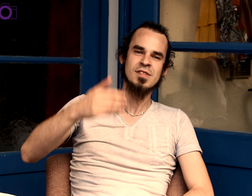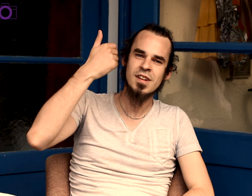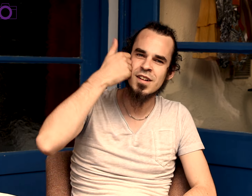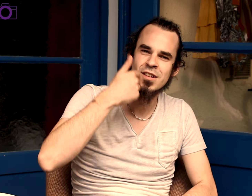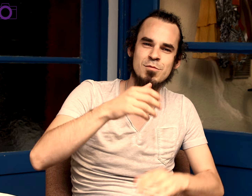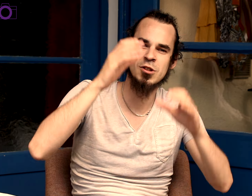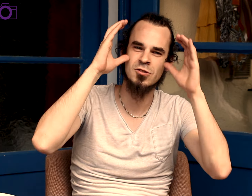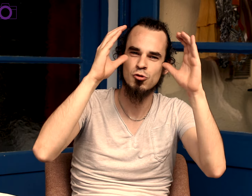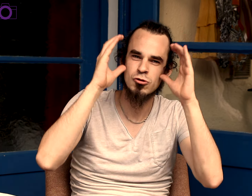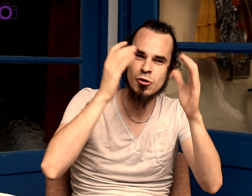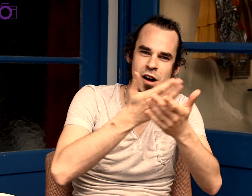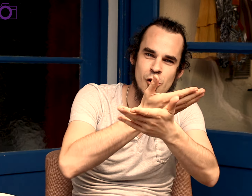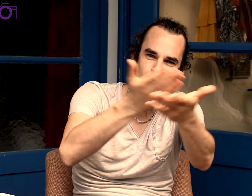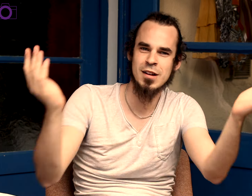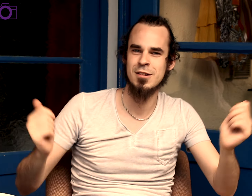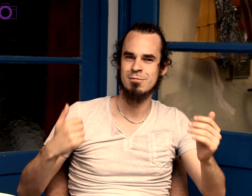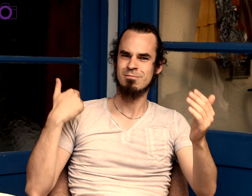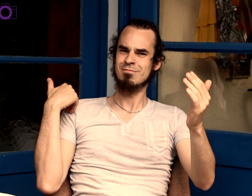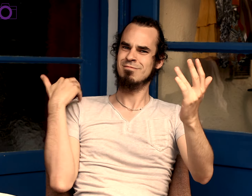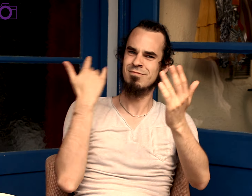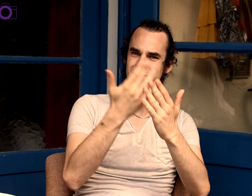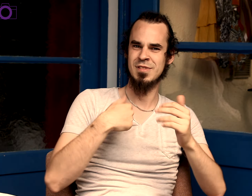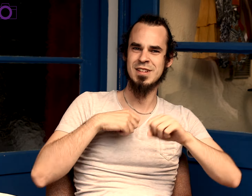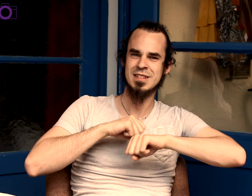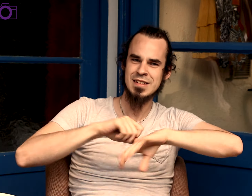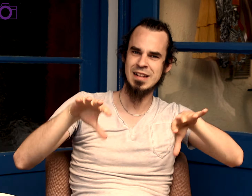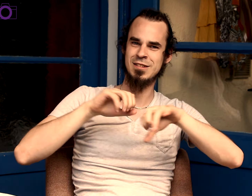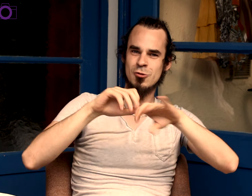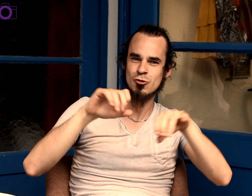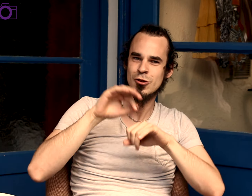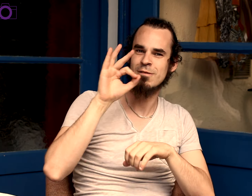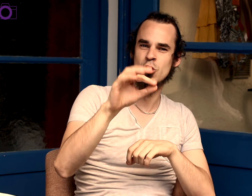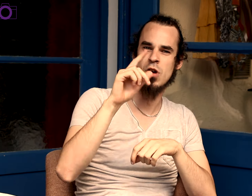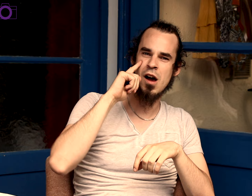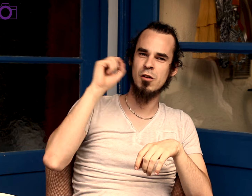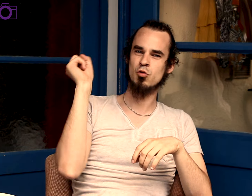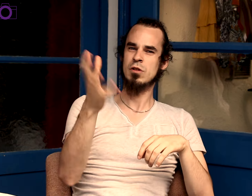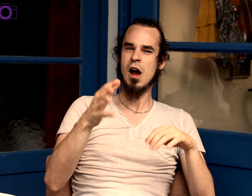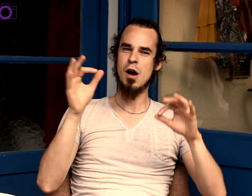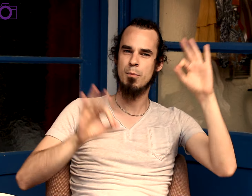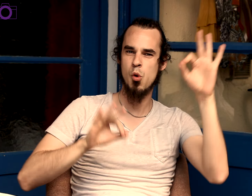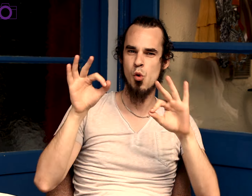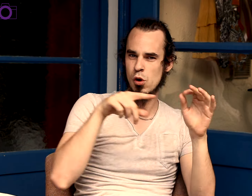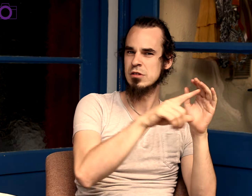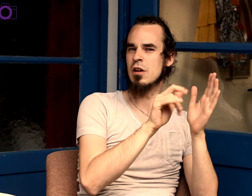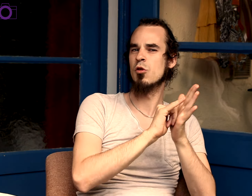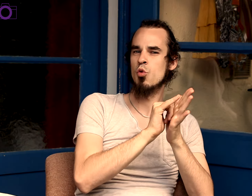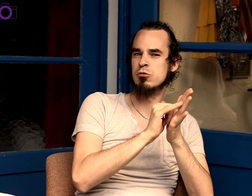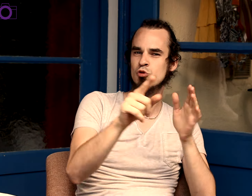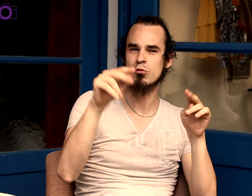Liebe Zuschauer, bislang gab es immer EYTOHA-Sendungen auf Youtube.